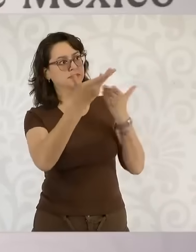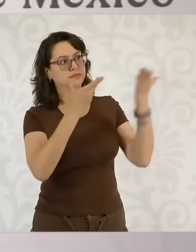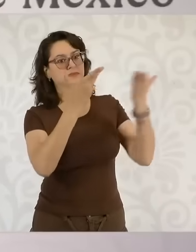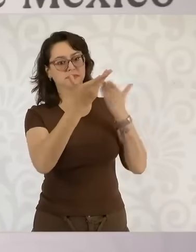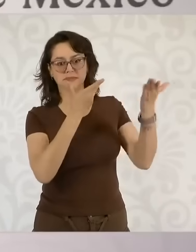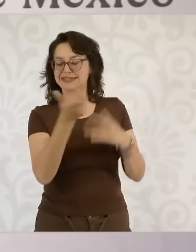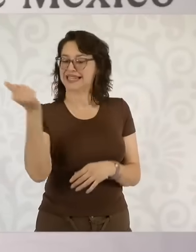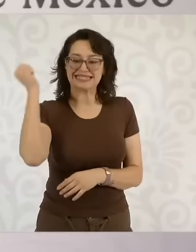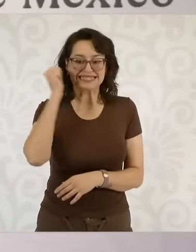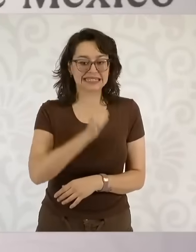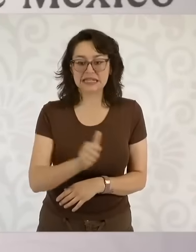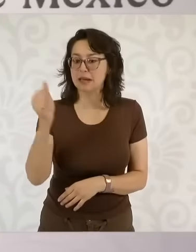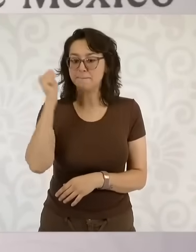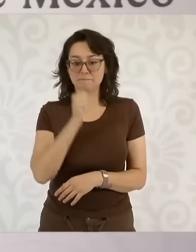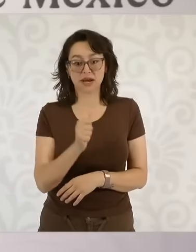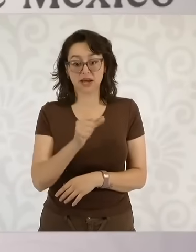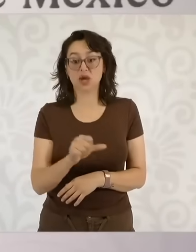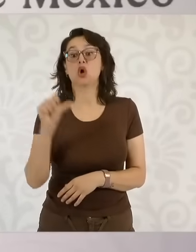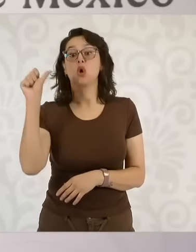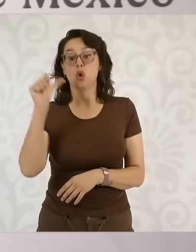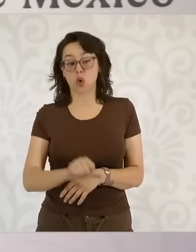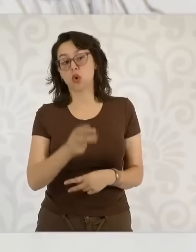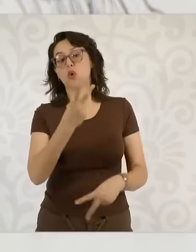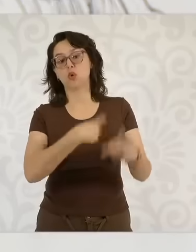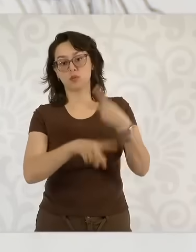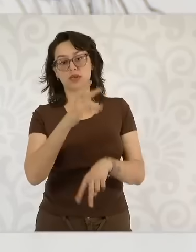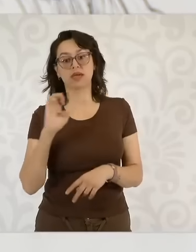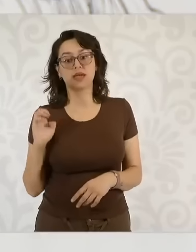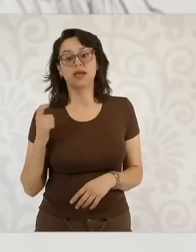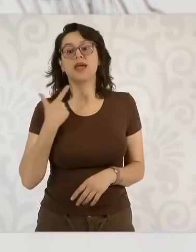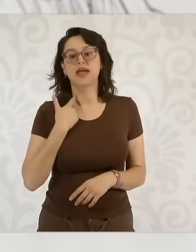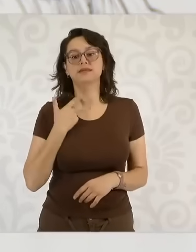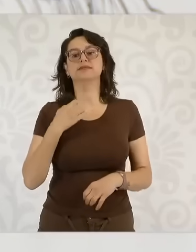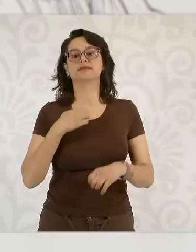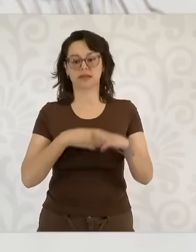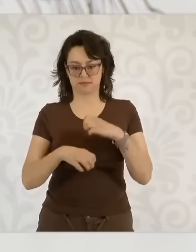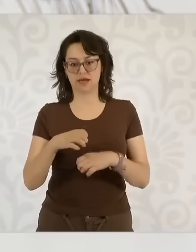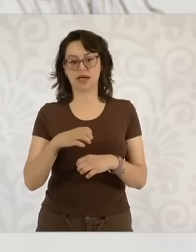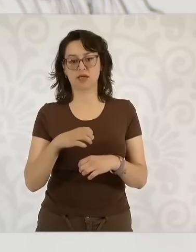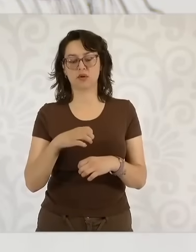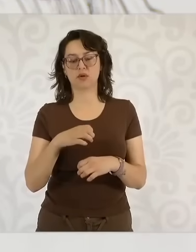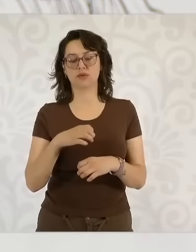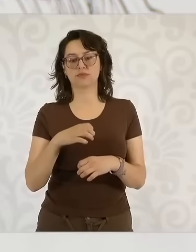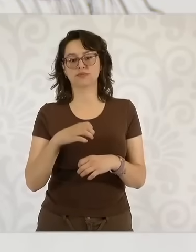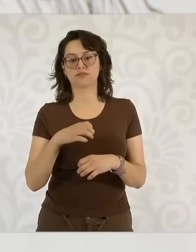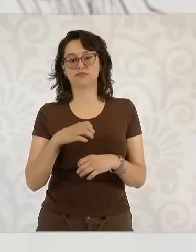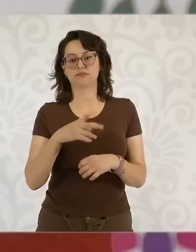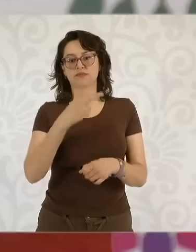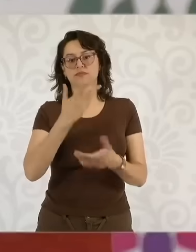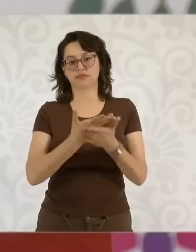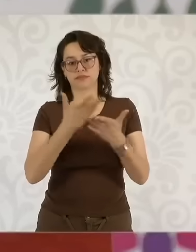en la reunión con el exembajador de Estados Unidos en México hoy subsecretario del Departamento de